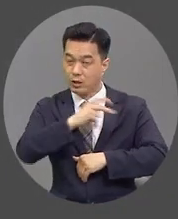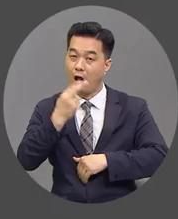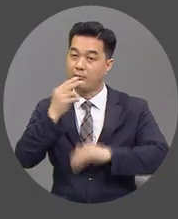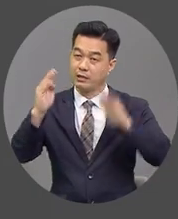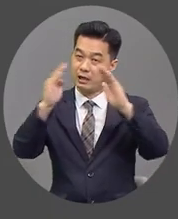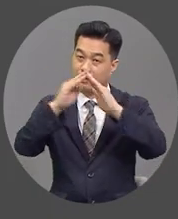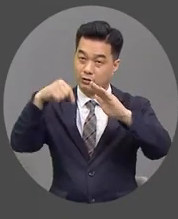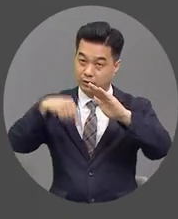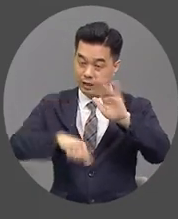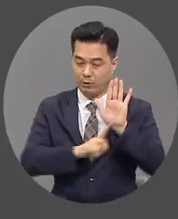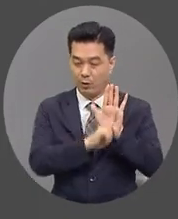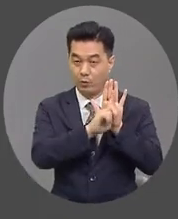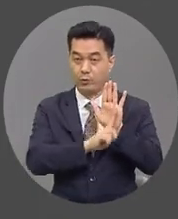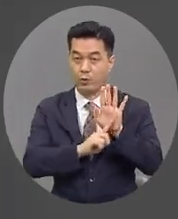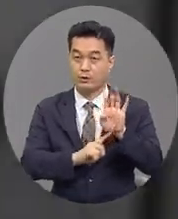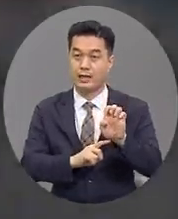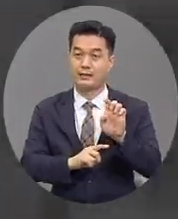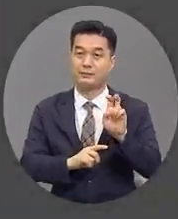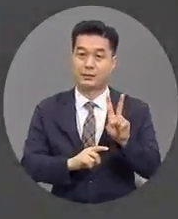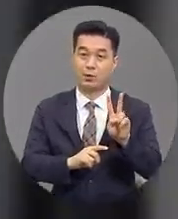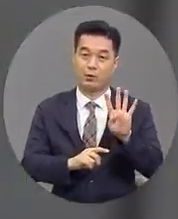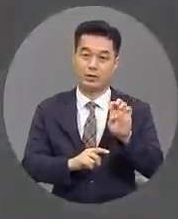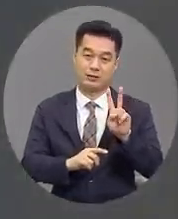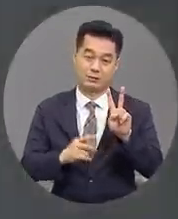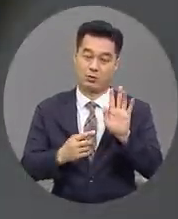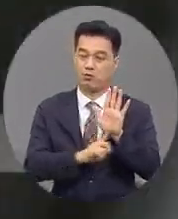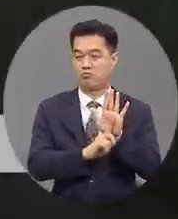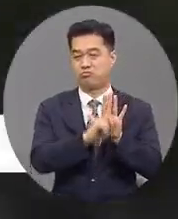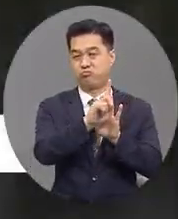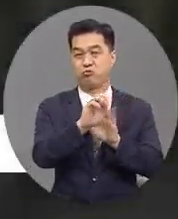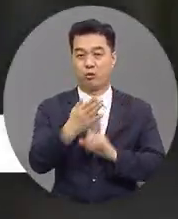오늘 오전 뙤약볕에 달궈진 비닐하우스 내부의 온도는 42도에 달합니다.